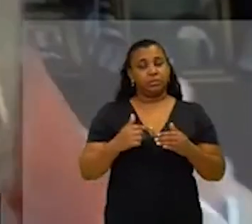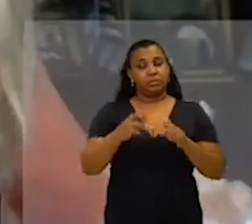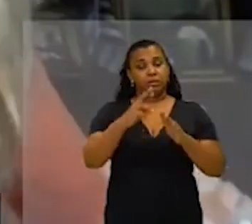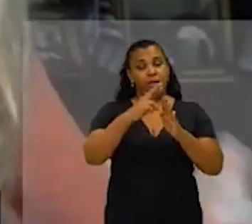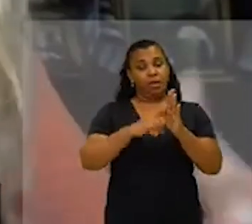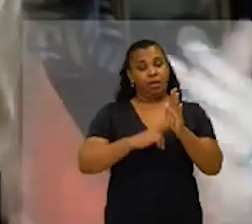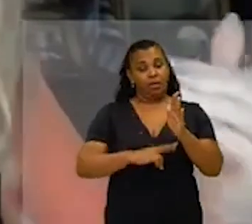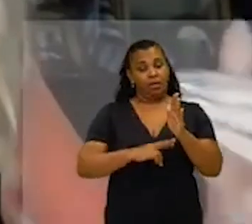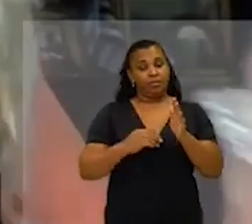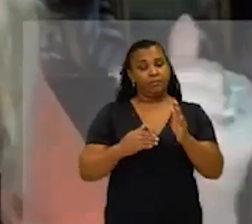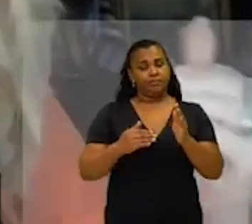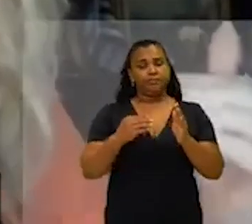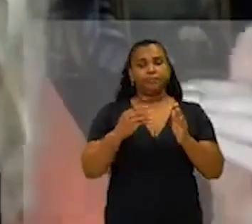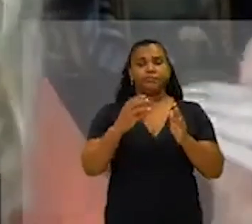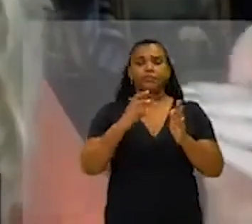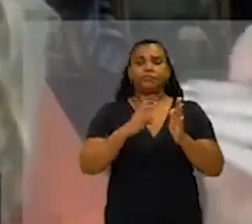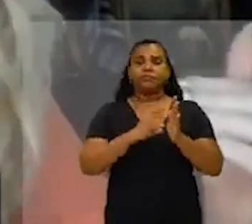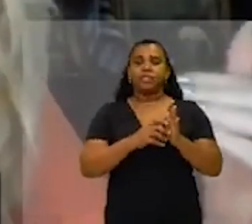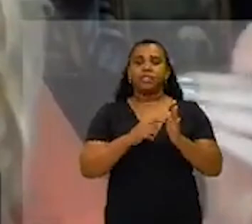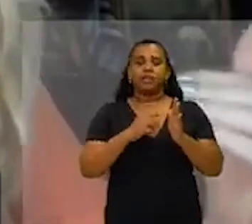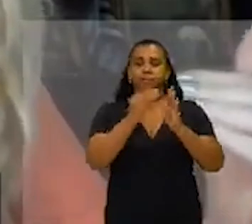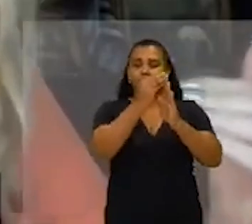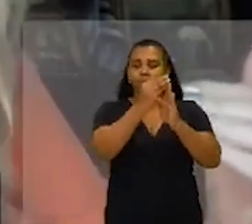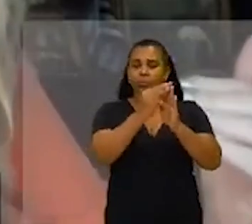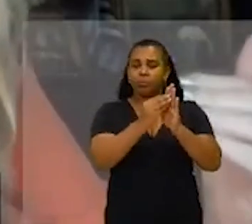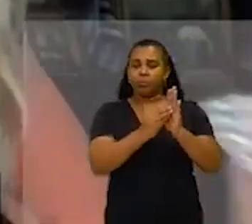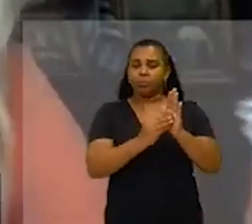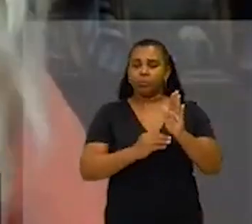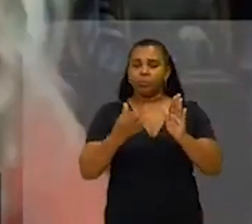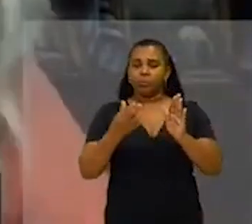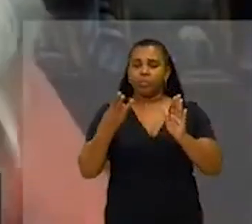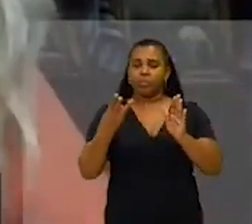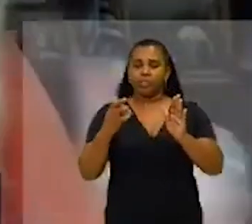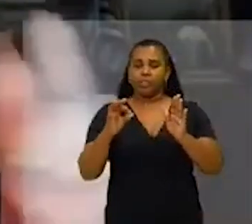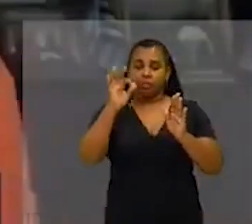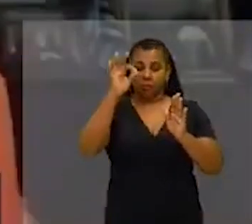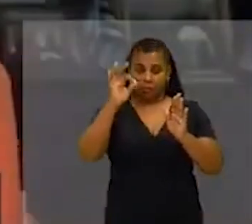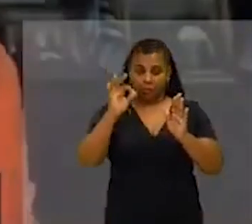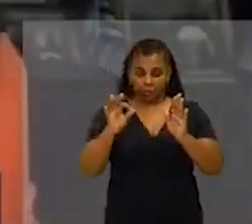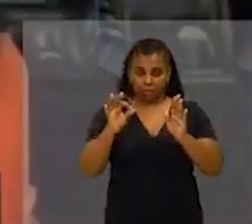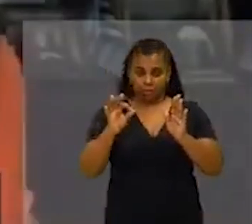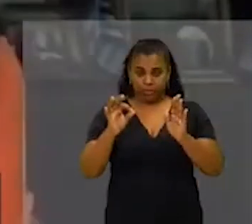tá na lista aquele percentual mínimo de trinta por cento de eleger no mínimo Vinte por cento